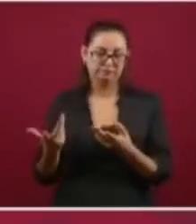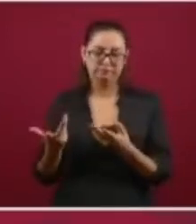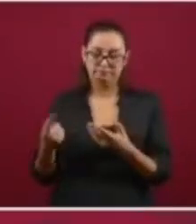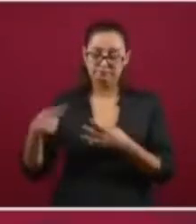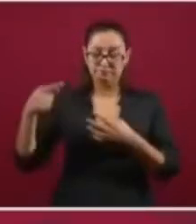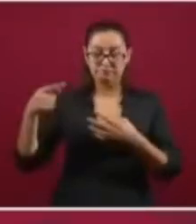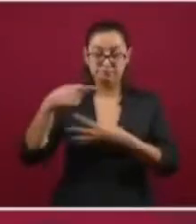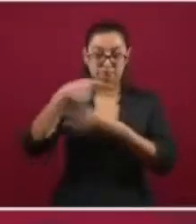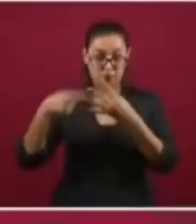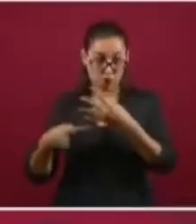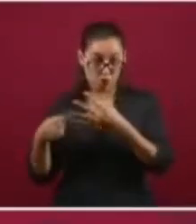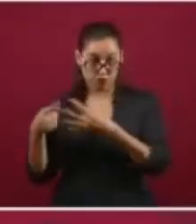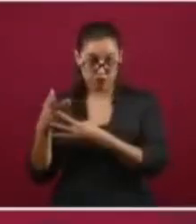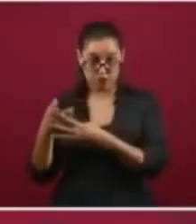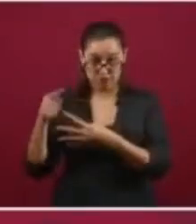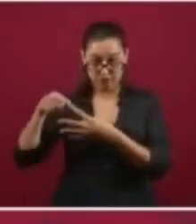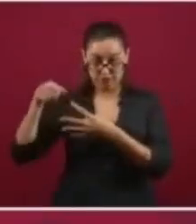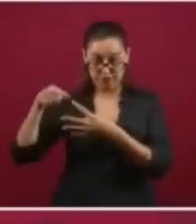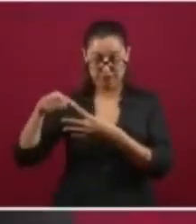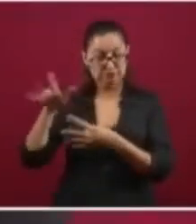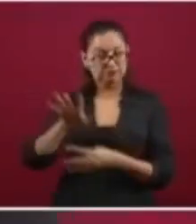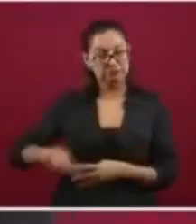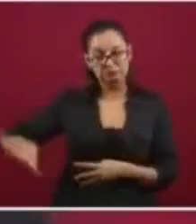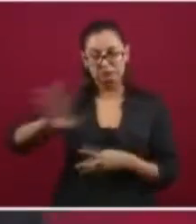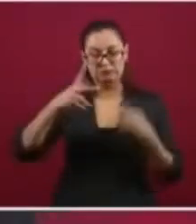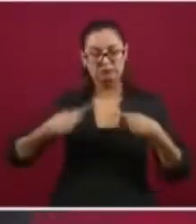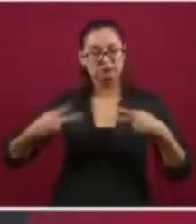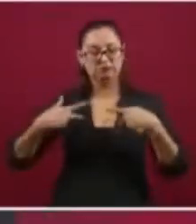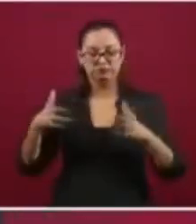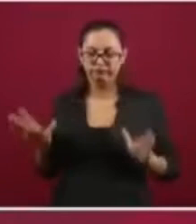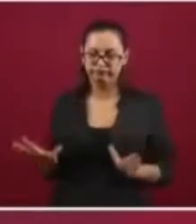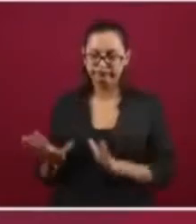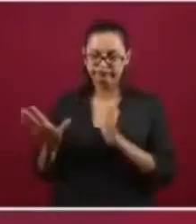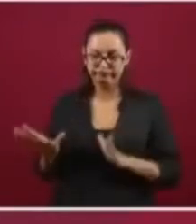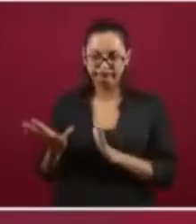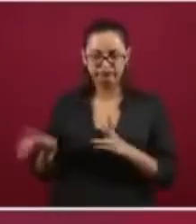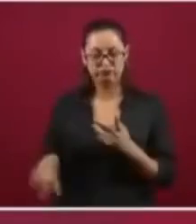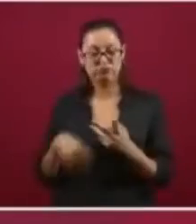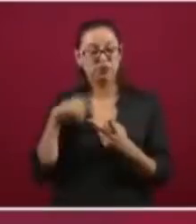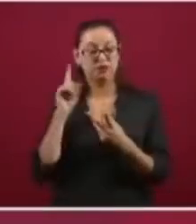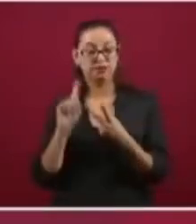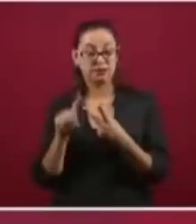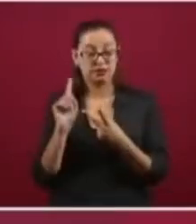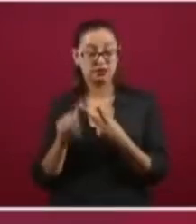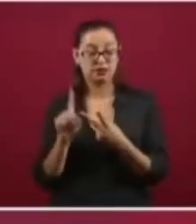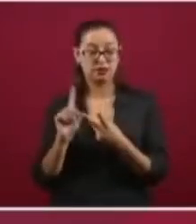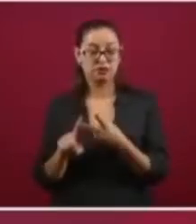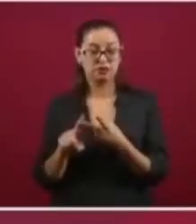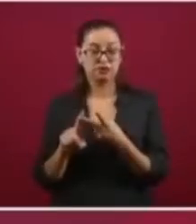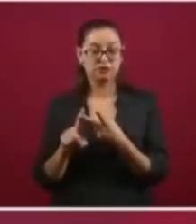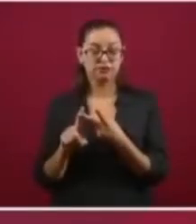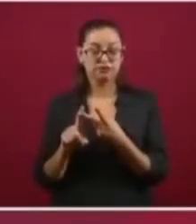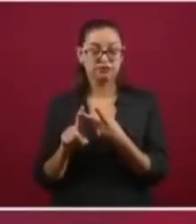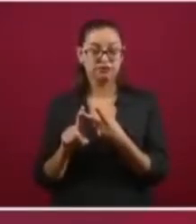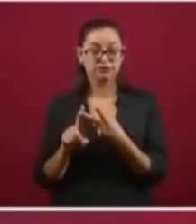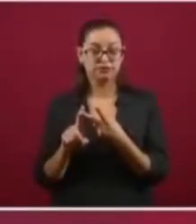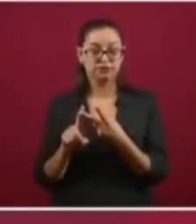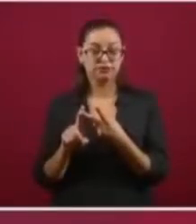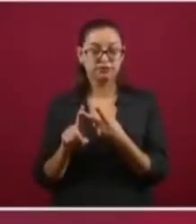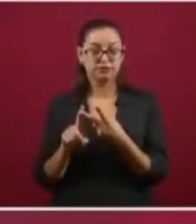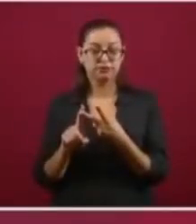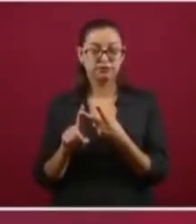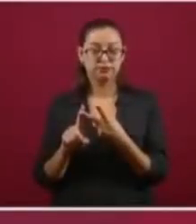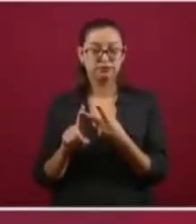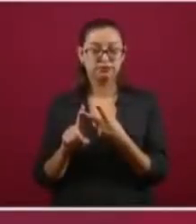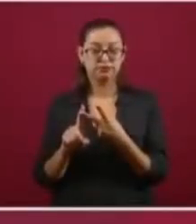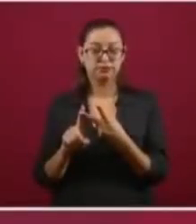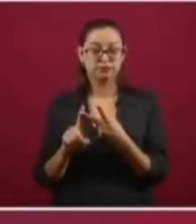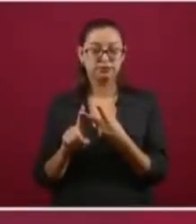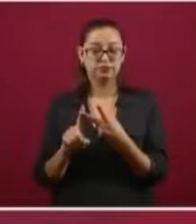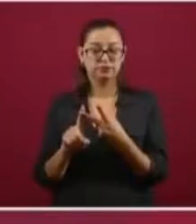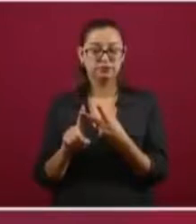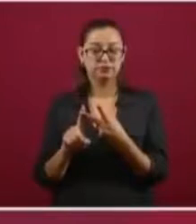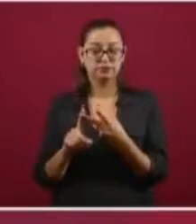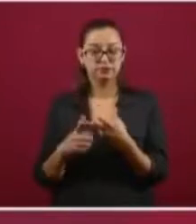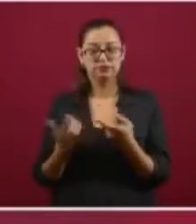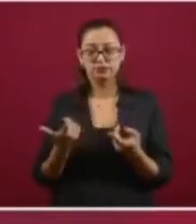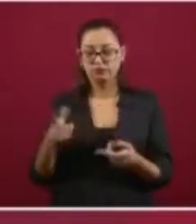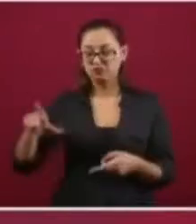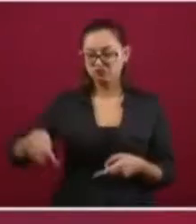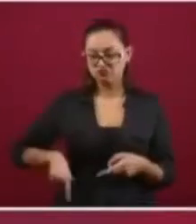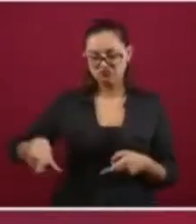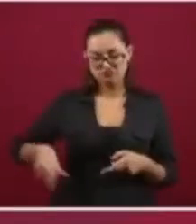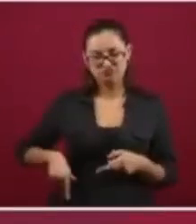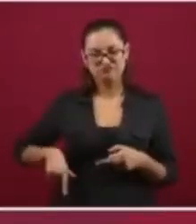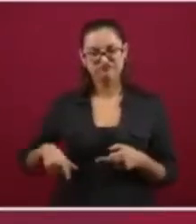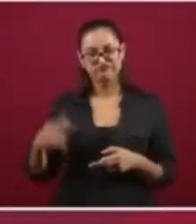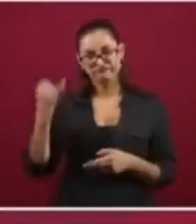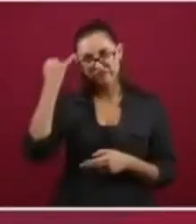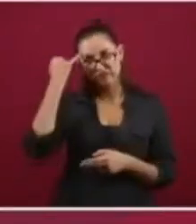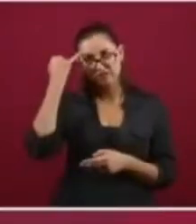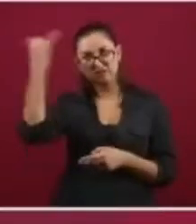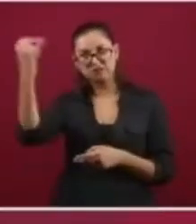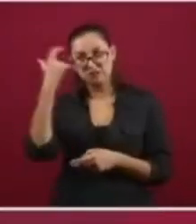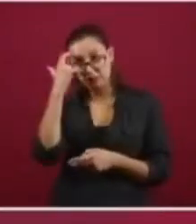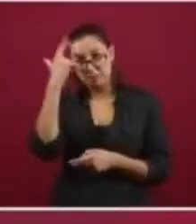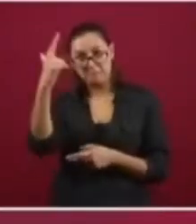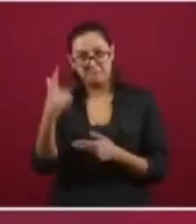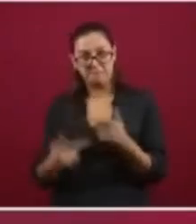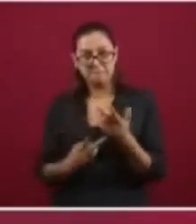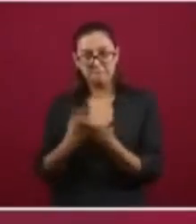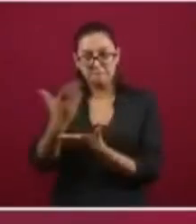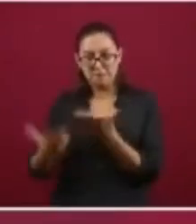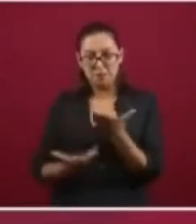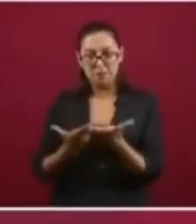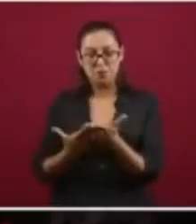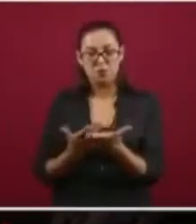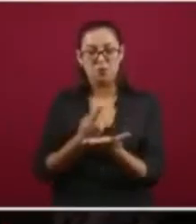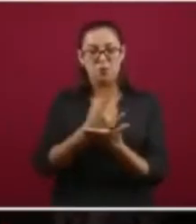Lo segundo es todo lo que promueve el Estado con proyectos estratégicos: el proyecto del